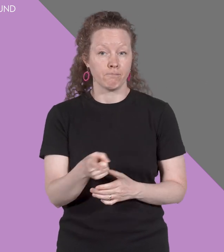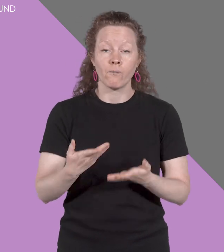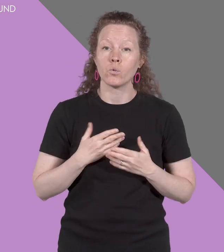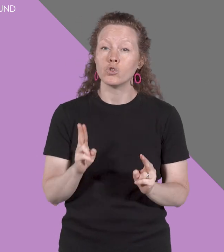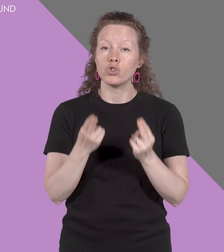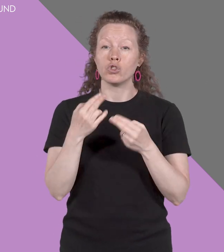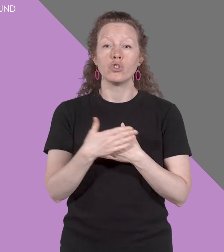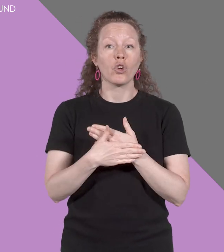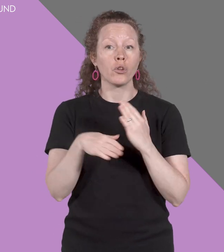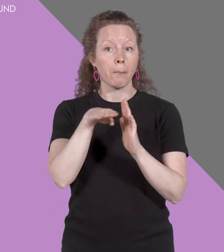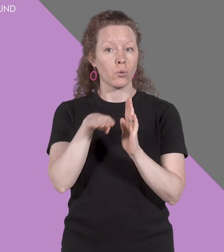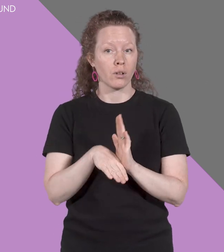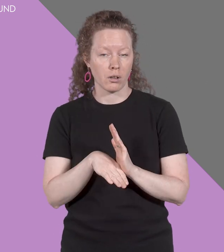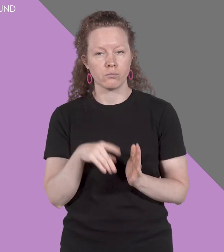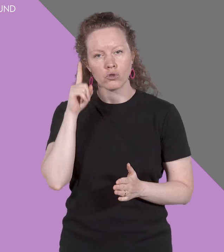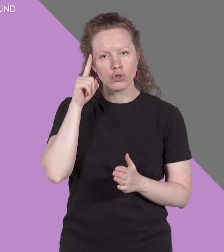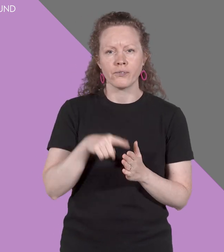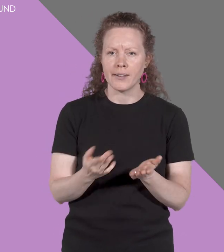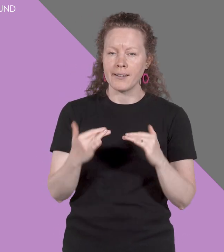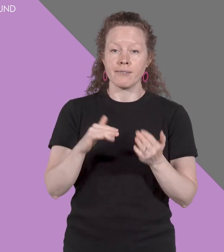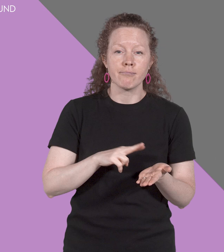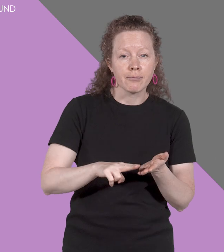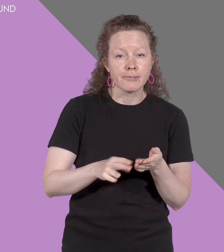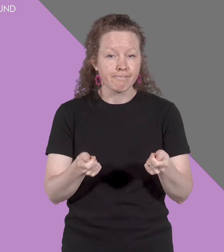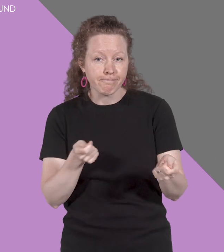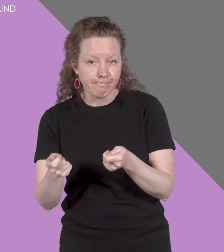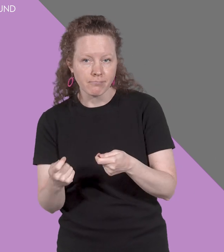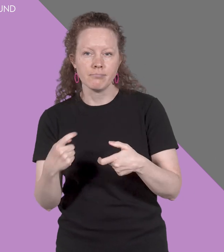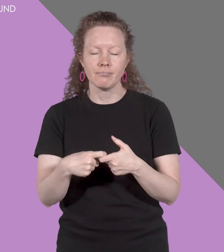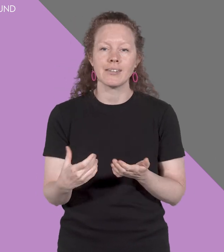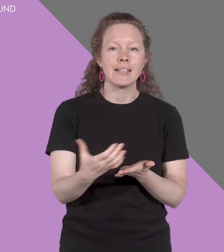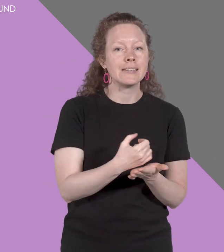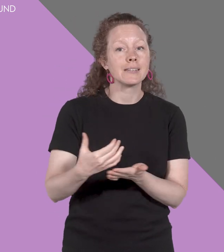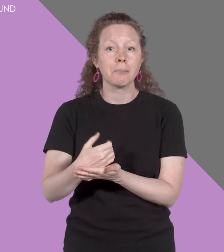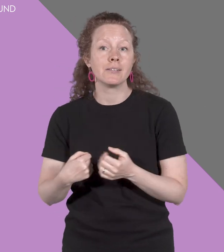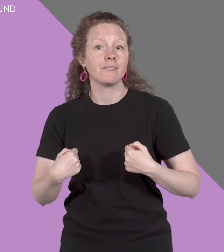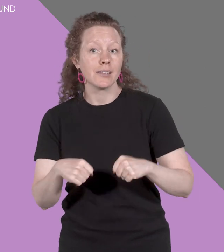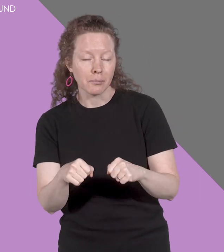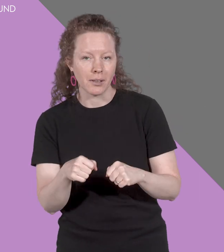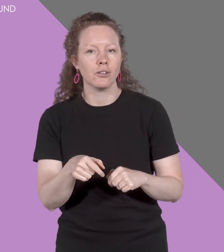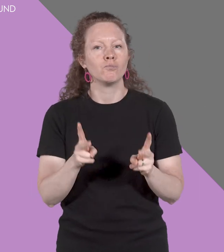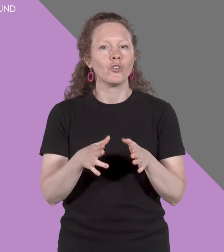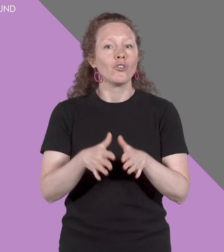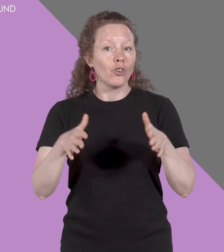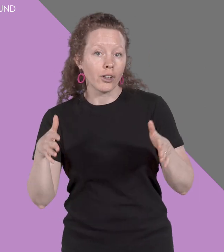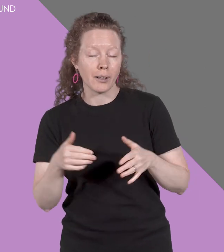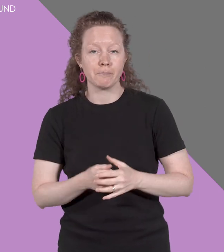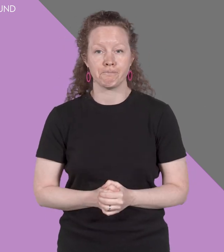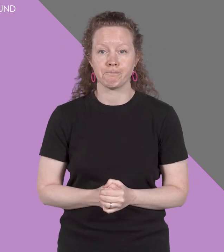Medelanskaffningen har gått över till ett nytt dataprogram som ska underlätta - administrationen av insamlingsverksamheten och utöka den.